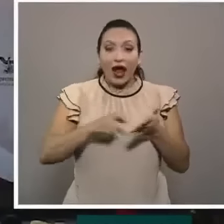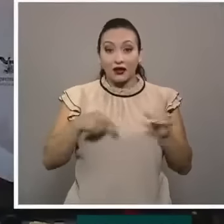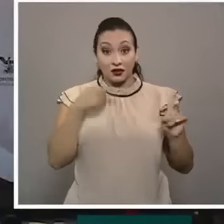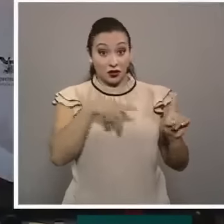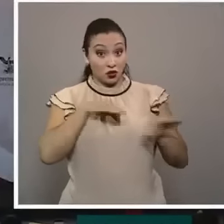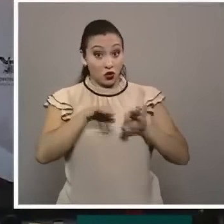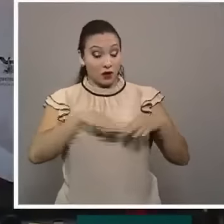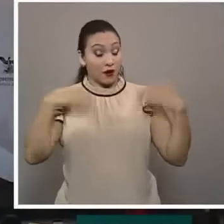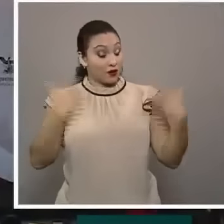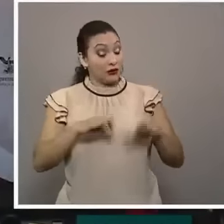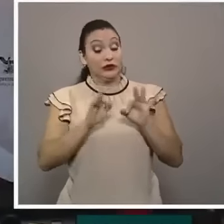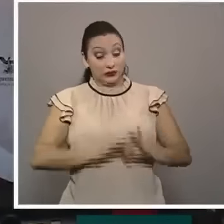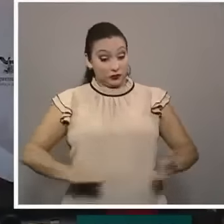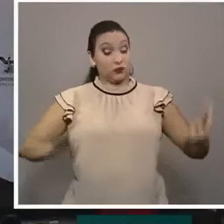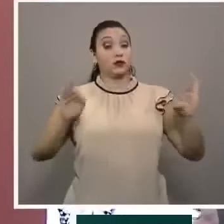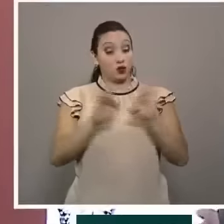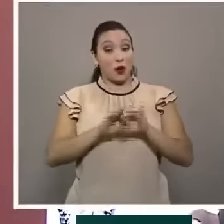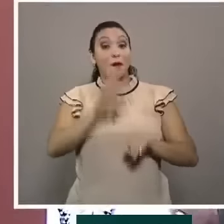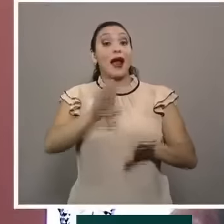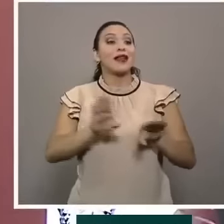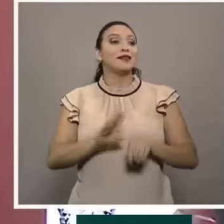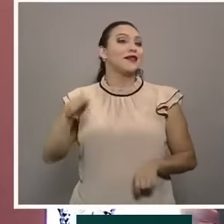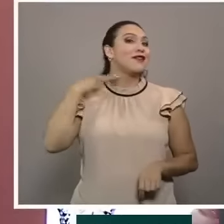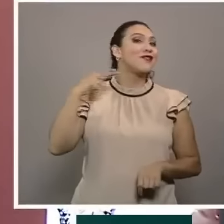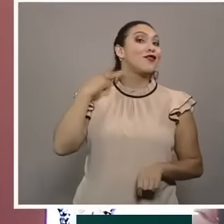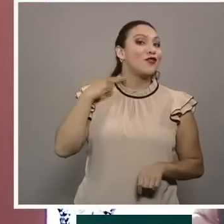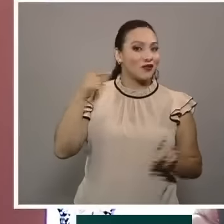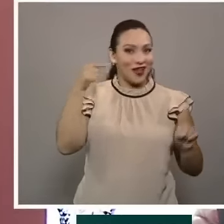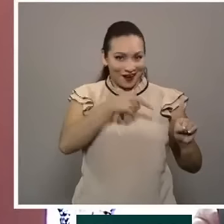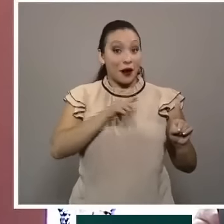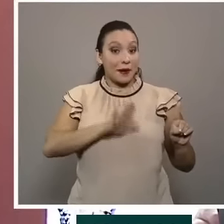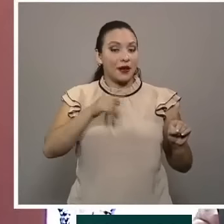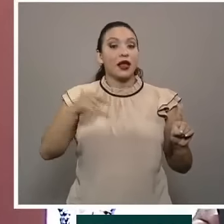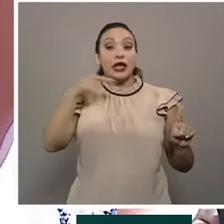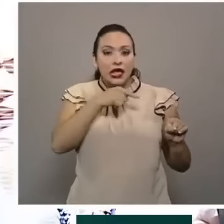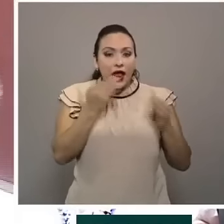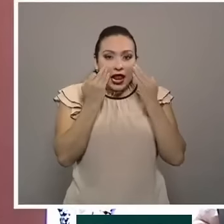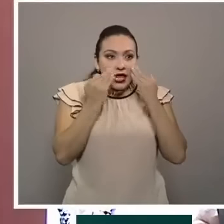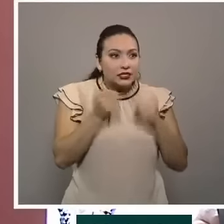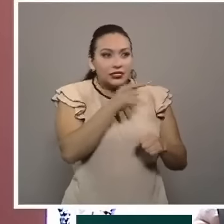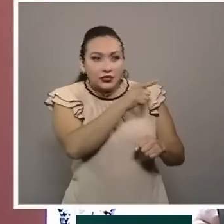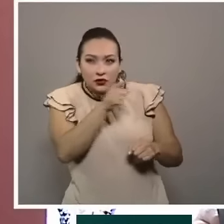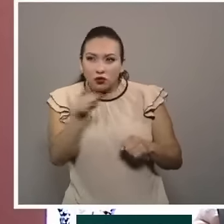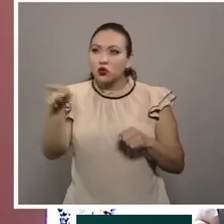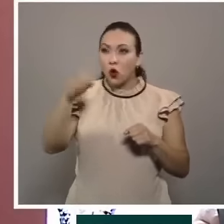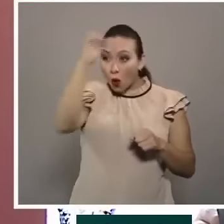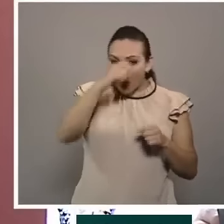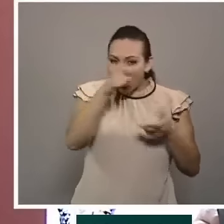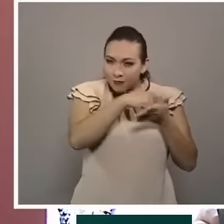fuera un notario público para que lo que nosotros decidimos tenga la fuerza suficiente que requiere